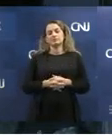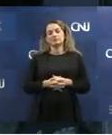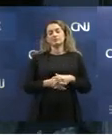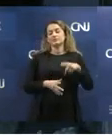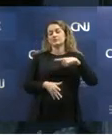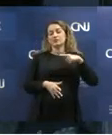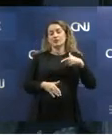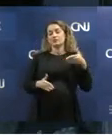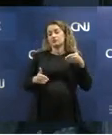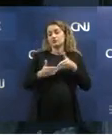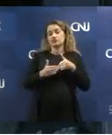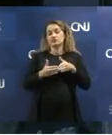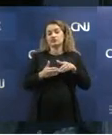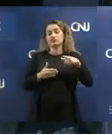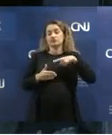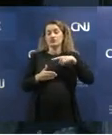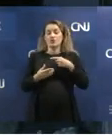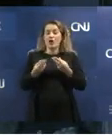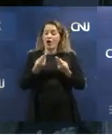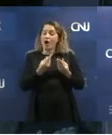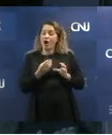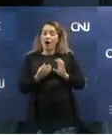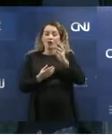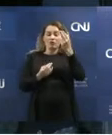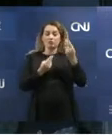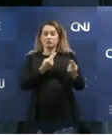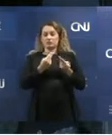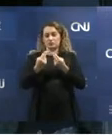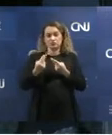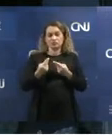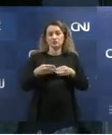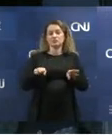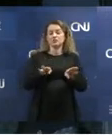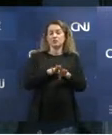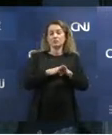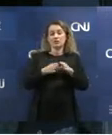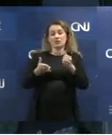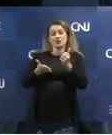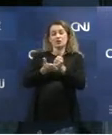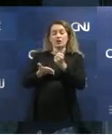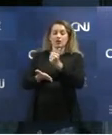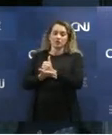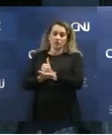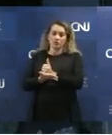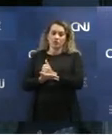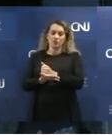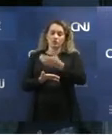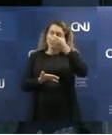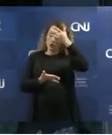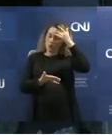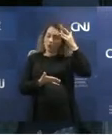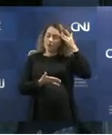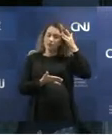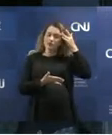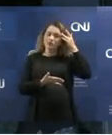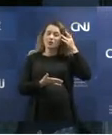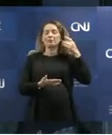o MP, não funcionou. a juíza, não funcionou o cartório. E um cidadão pagou por quatro anos preso.